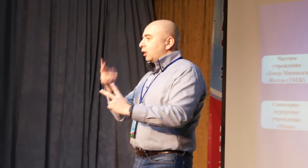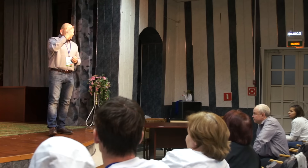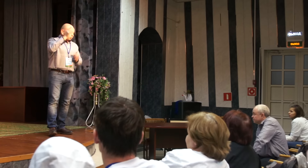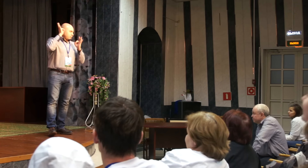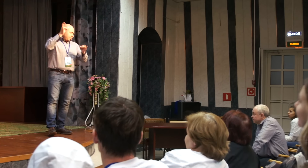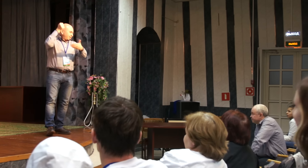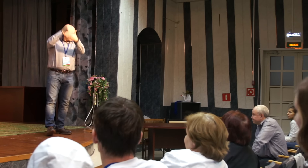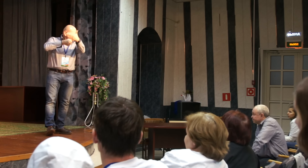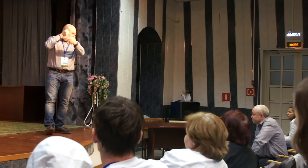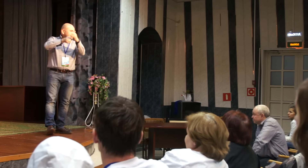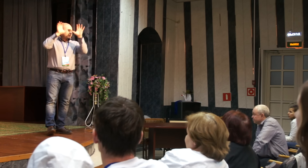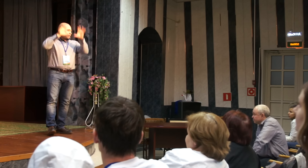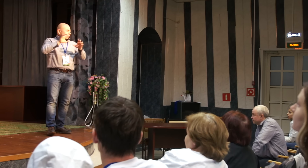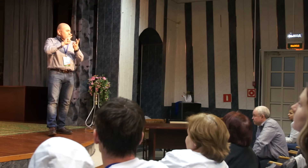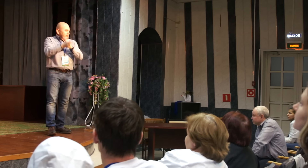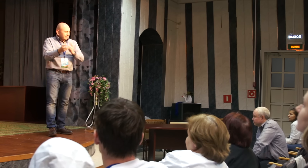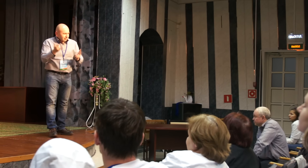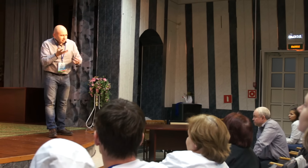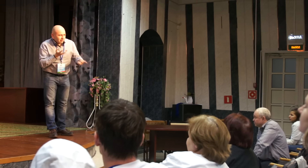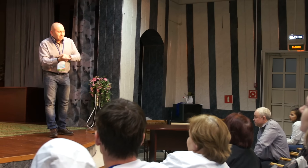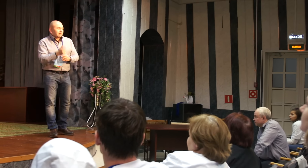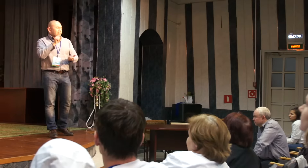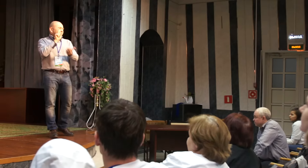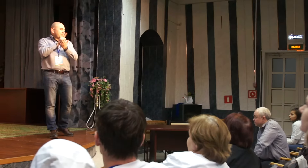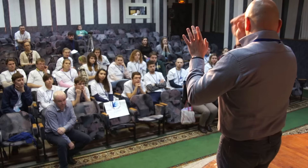защиты прав глухих в различных сферах жизни.